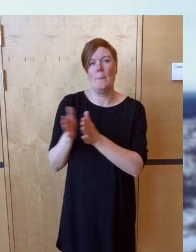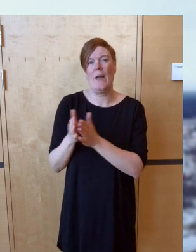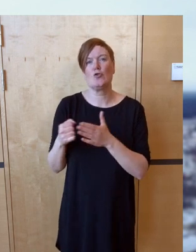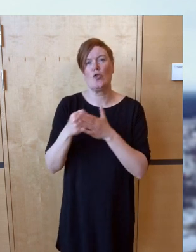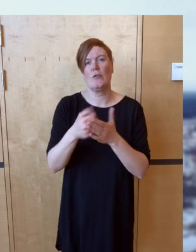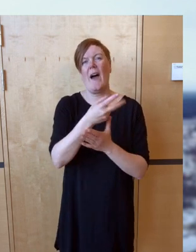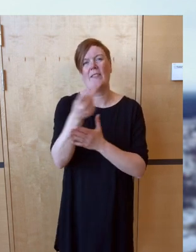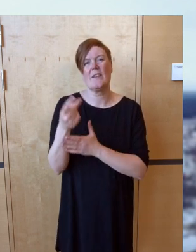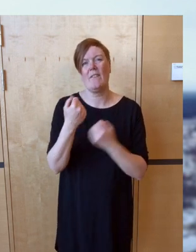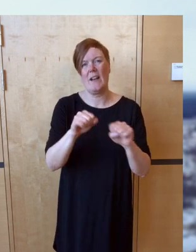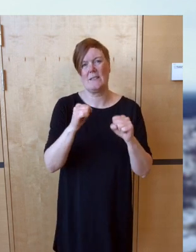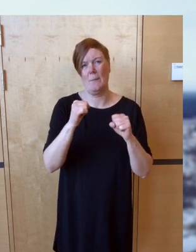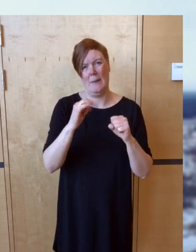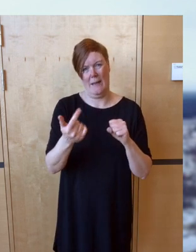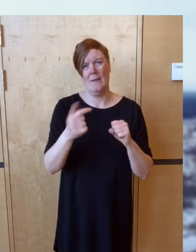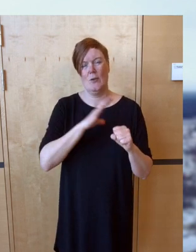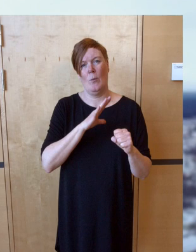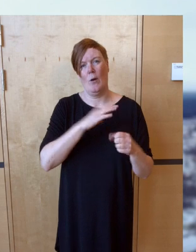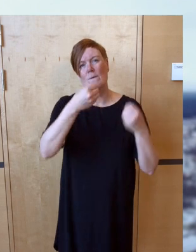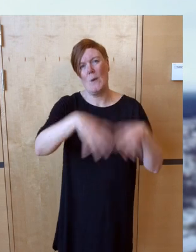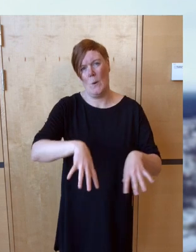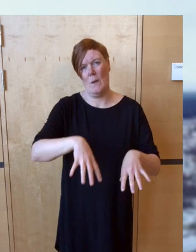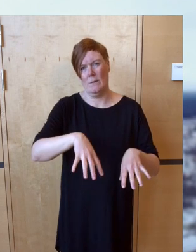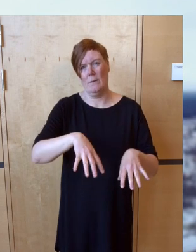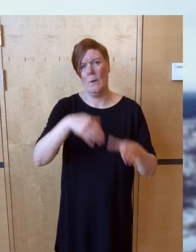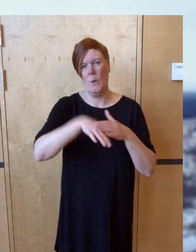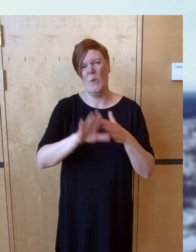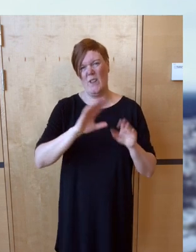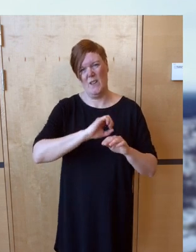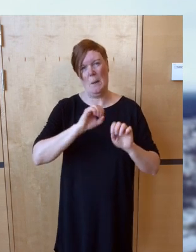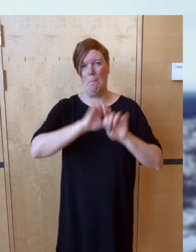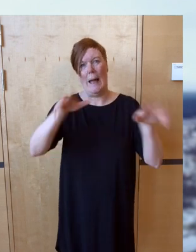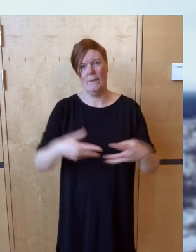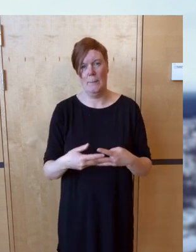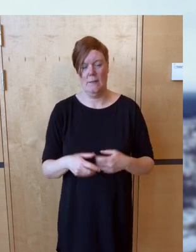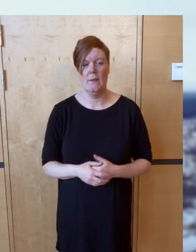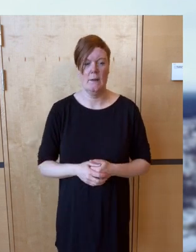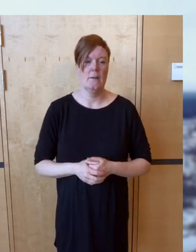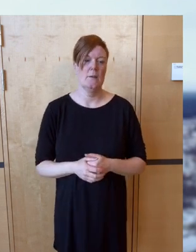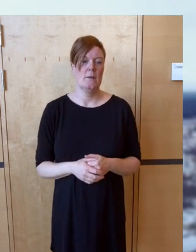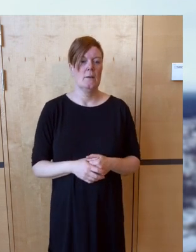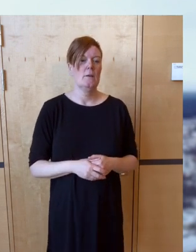Peter som har haft förluster under pandemin Och där först föreslås ju att gymnasiet